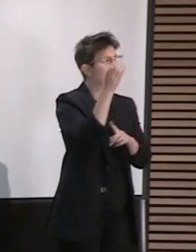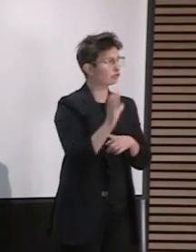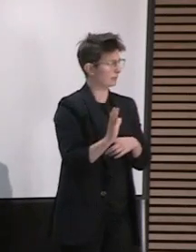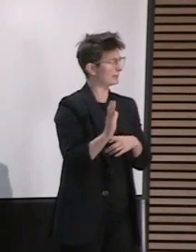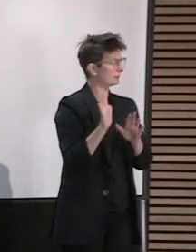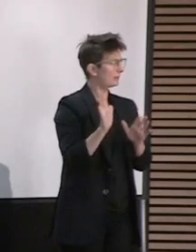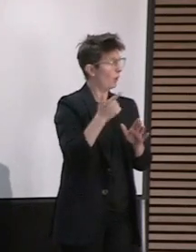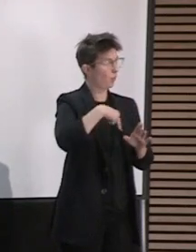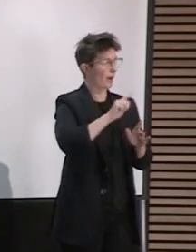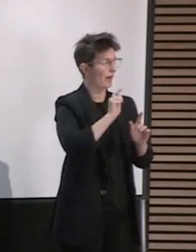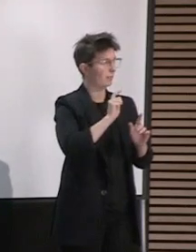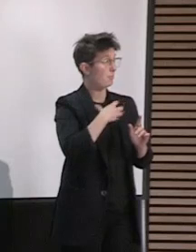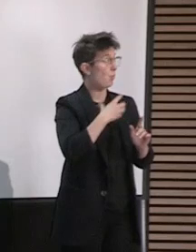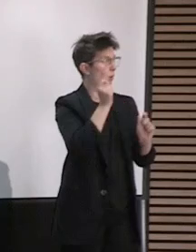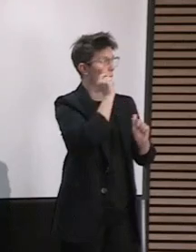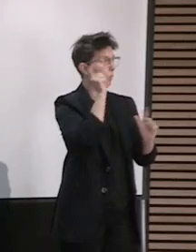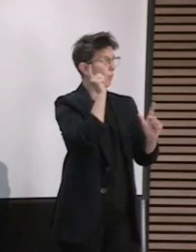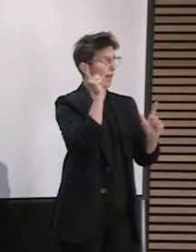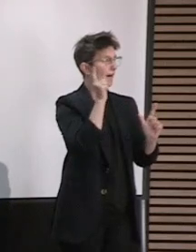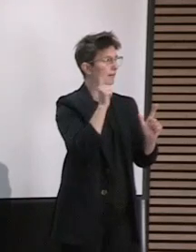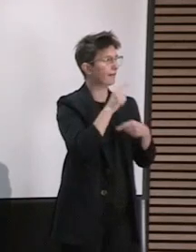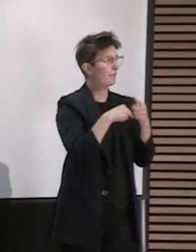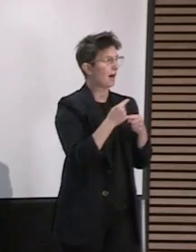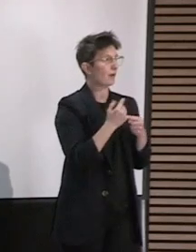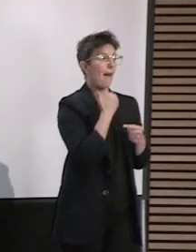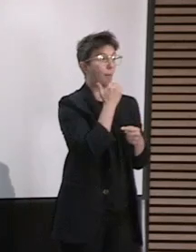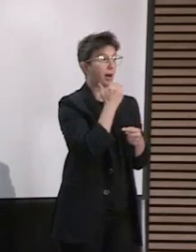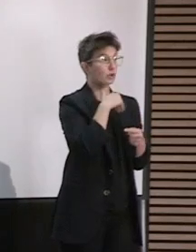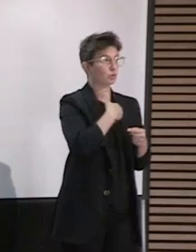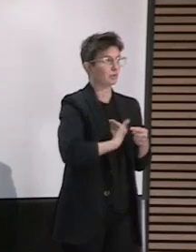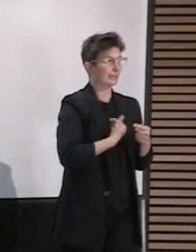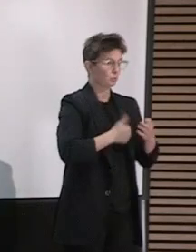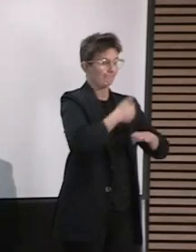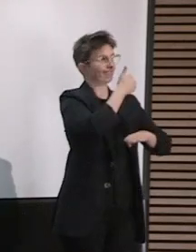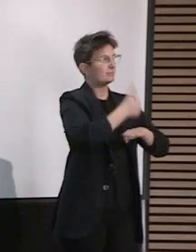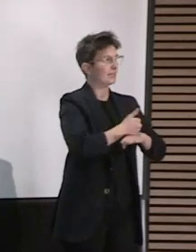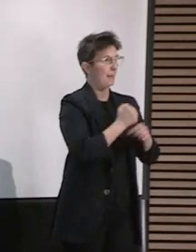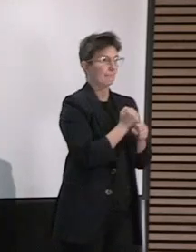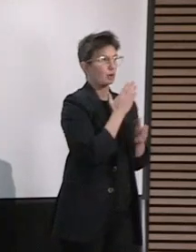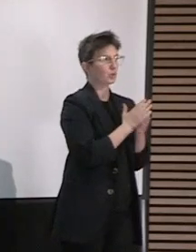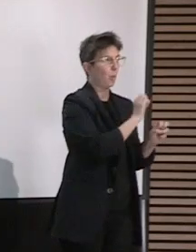He tino take tena